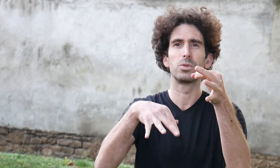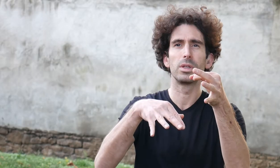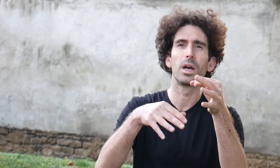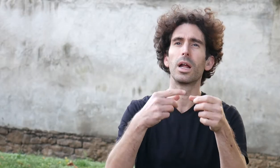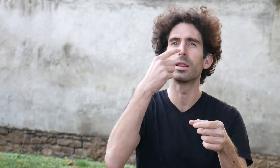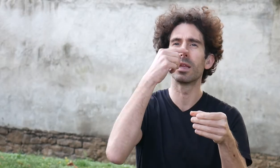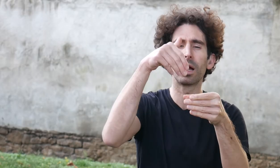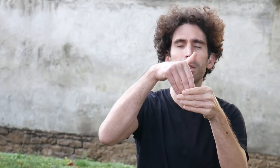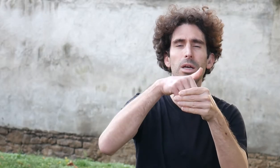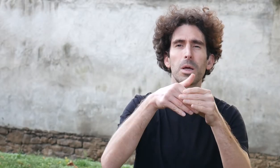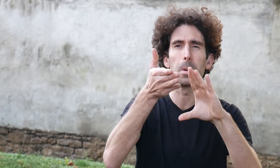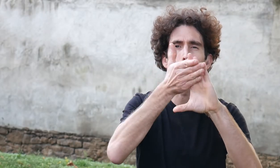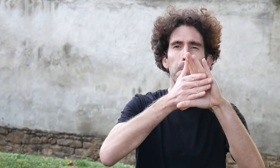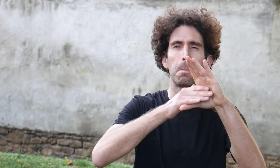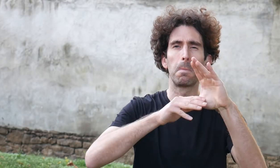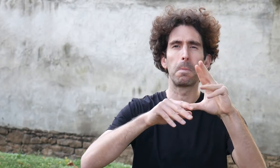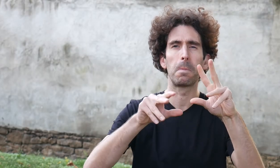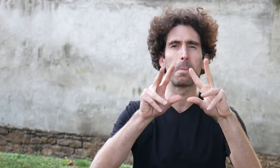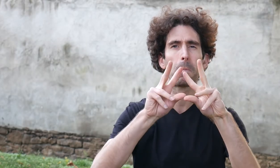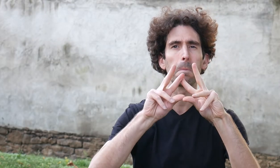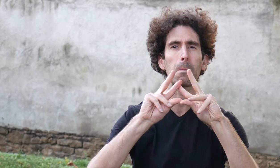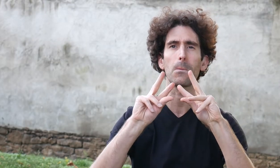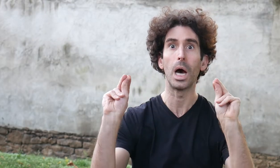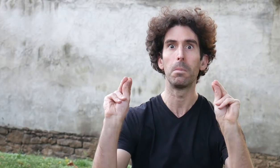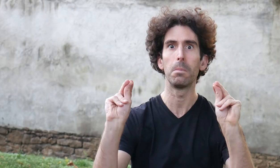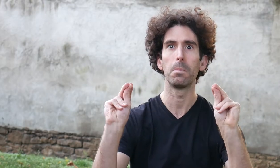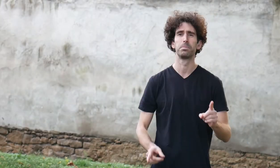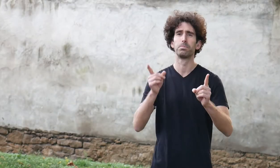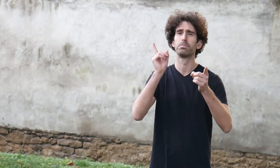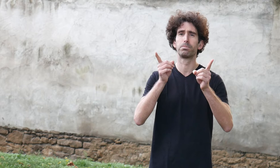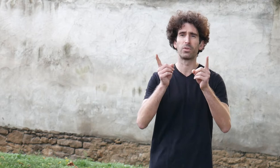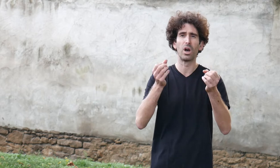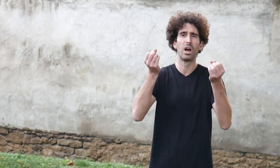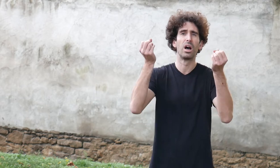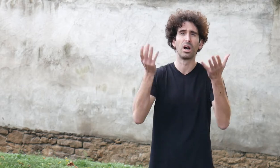Résultat, notre cavité nasale est propre. Parfois,